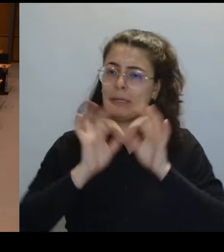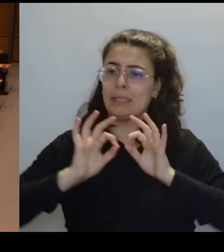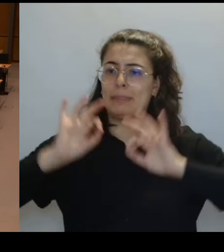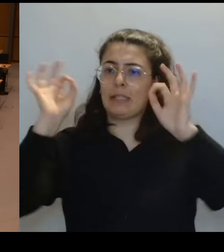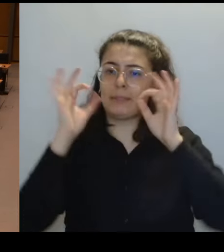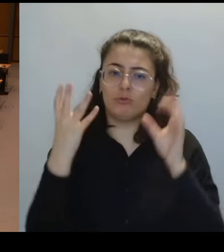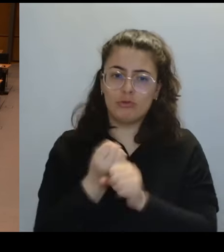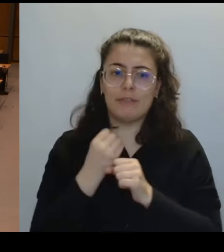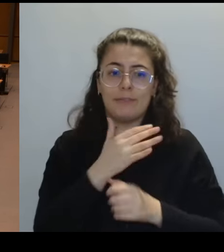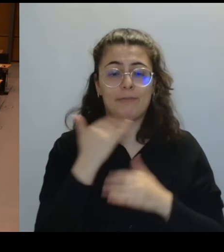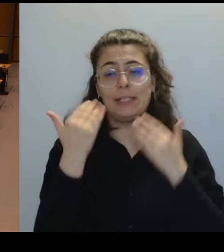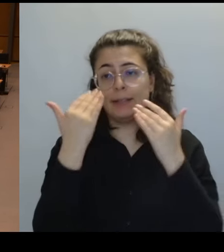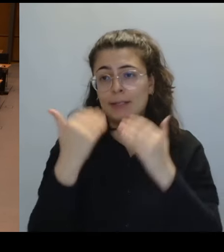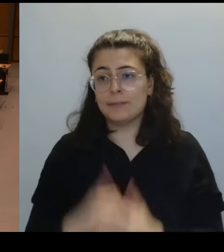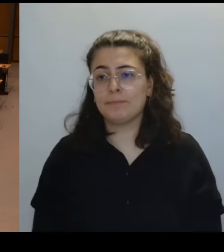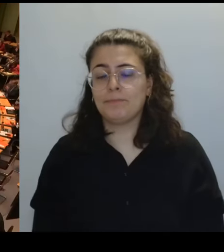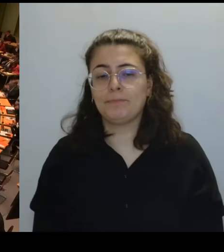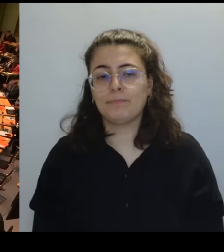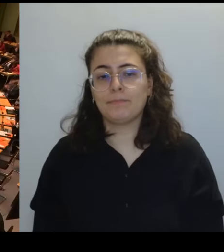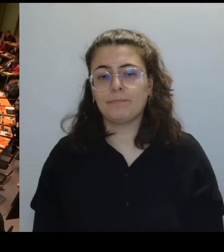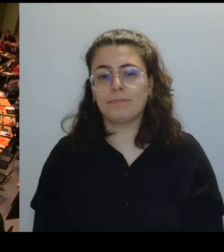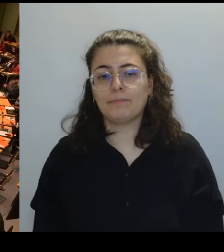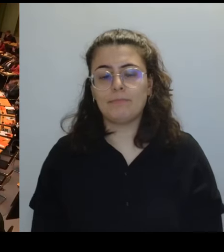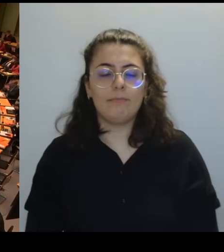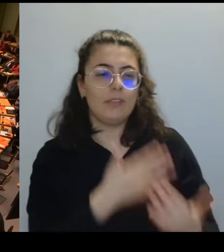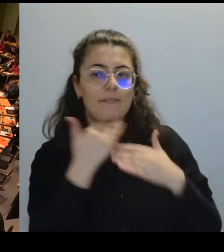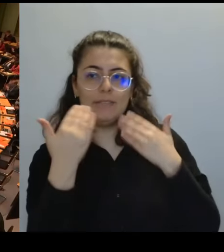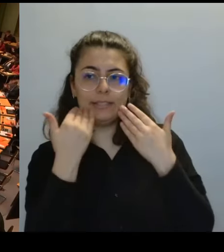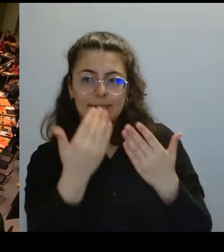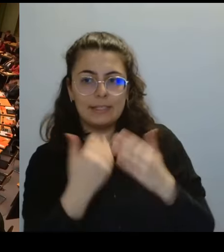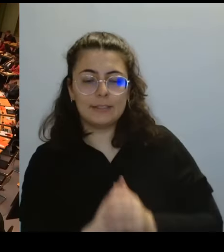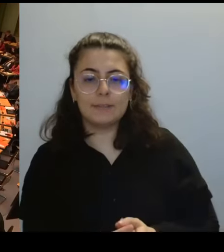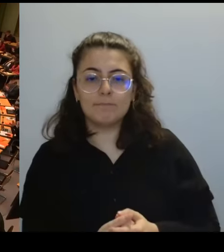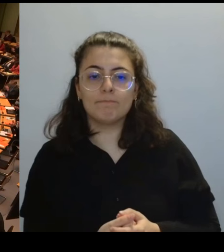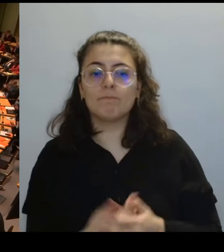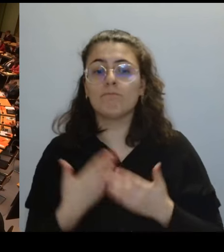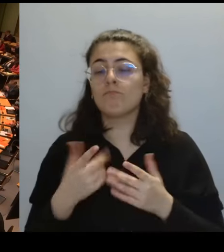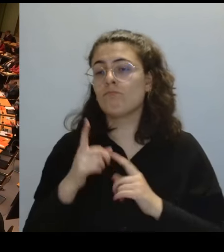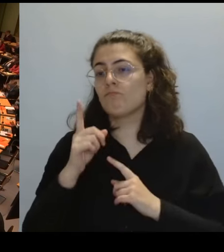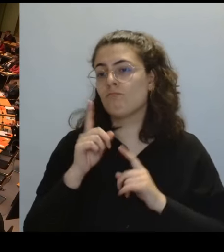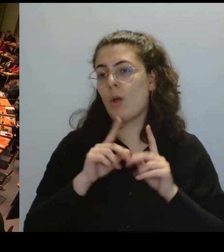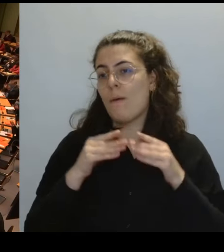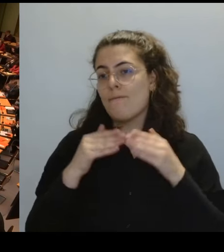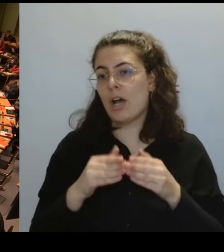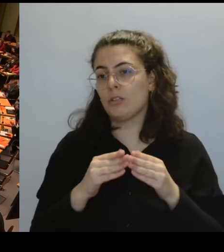(Beifall) (Rednerwechsel) Vielen Dank, Herr Kollege. Für die Fraktion Bündnis 90/Die Grünen hat der Kollege Franco jetzt das Wort. (Rednerwechsel)